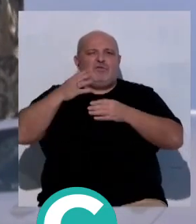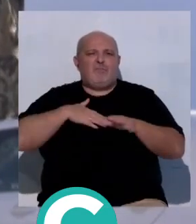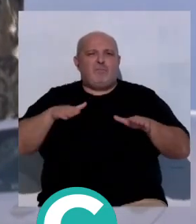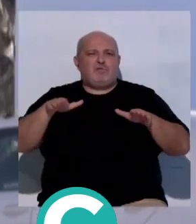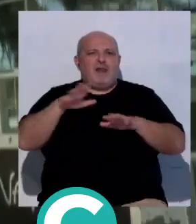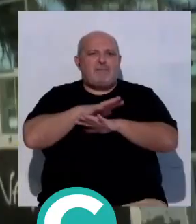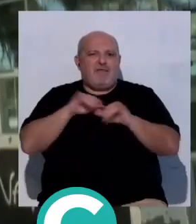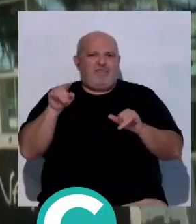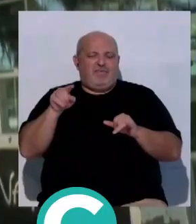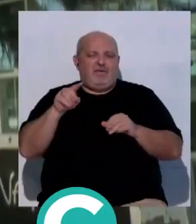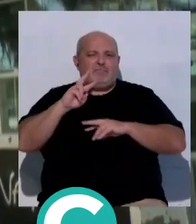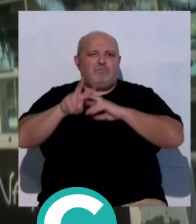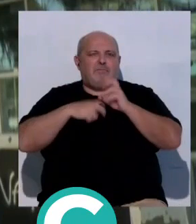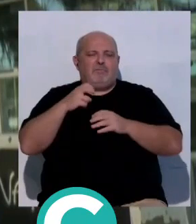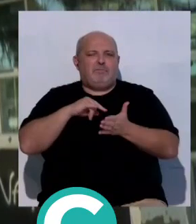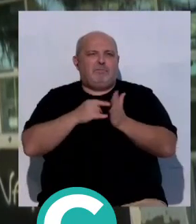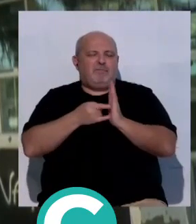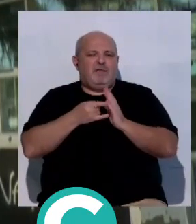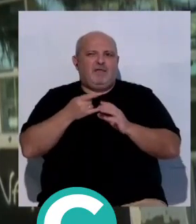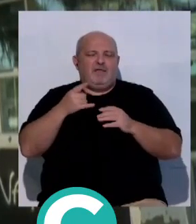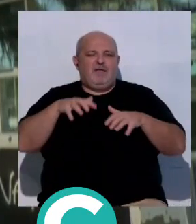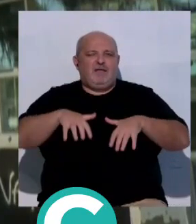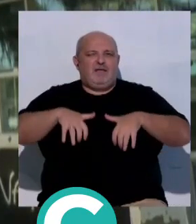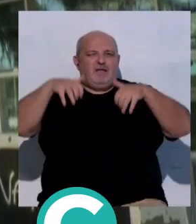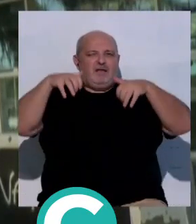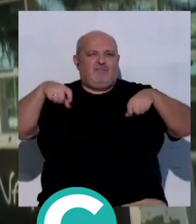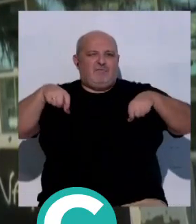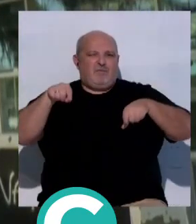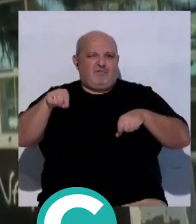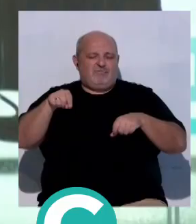paz a la modificación del proyecto de gradas del campo Manuel irigoyen a la reparación de